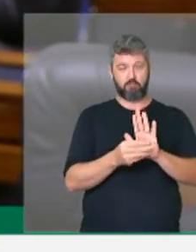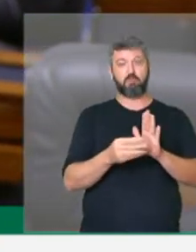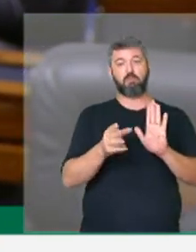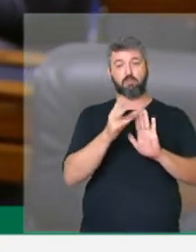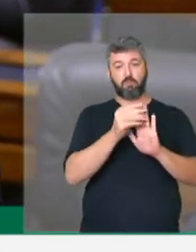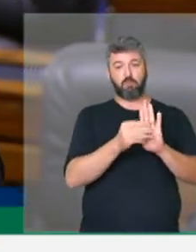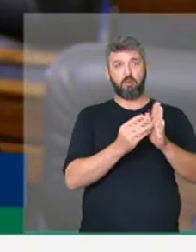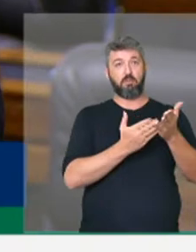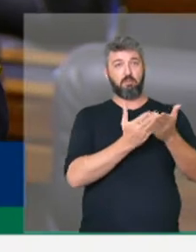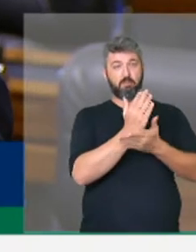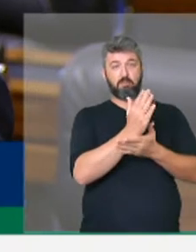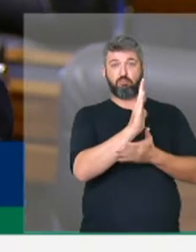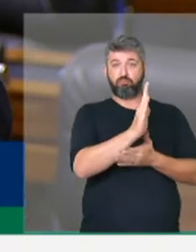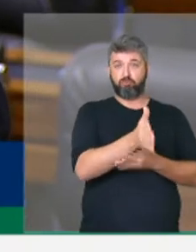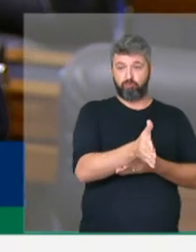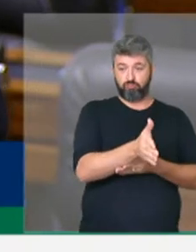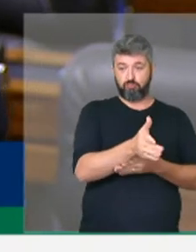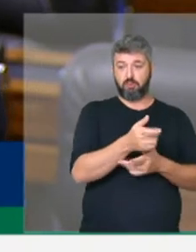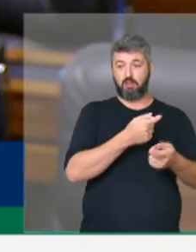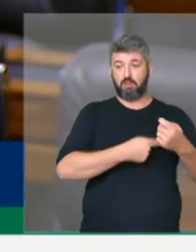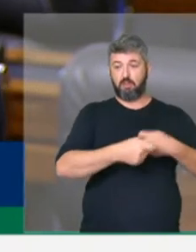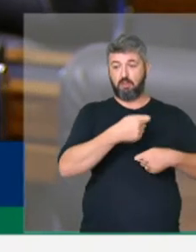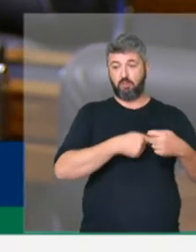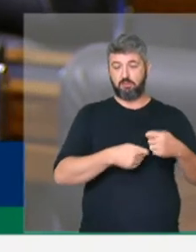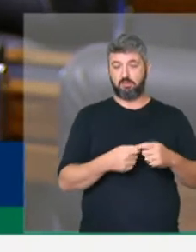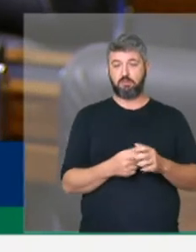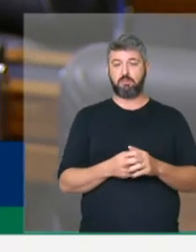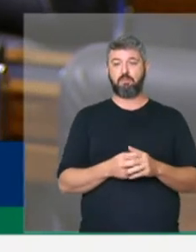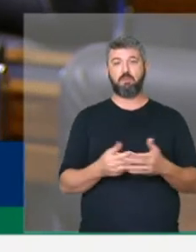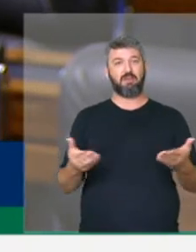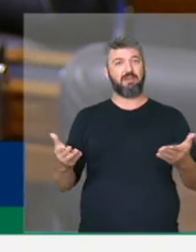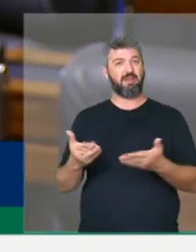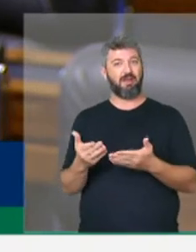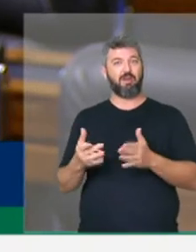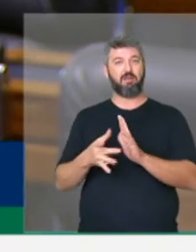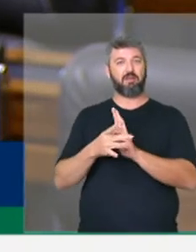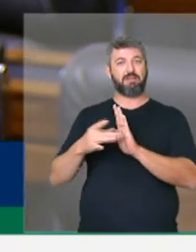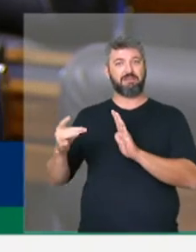SE NÓS VOTARMOS AOS VALORES INICIAIS TODO O MÉRITO DA MEDIDA PROVISÓRIA SE PERDE.